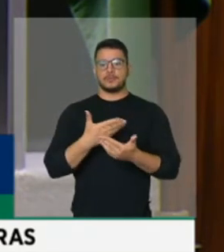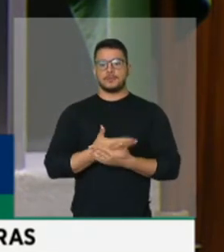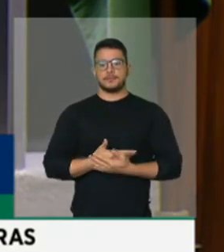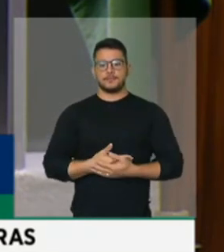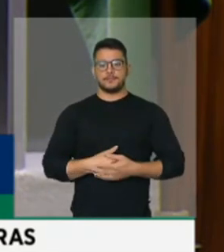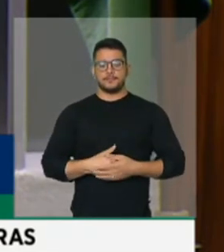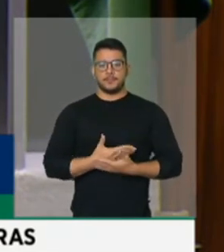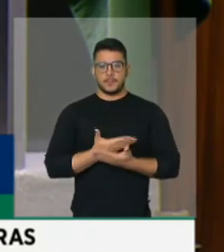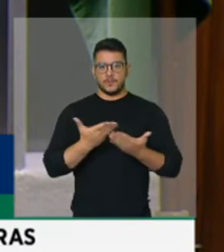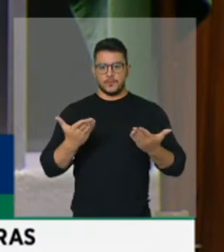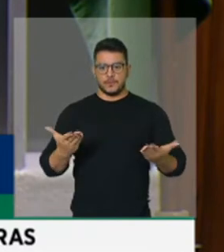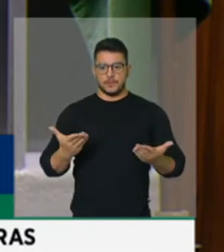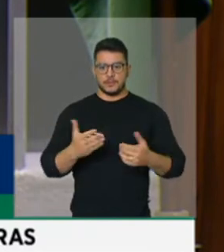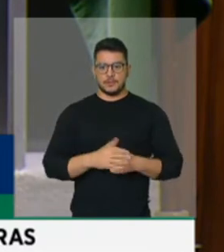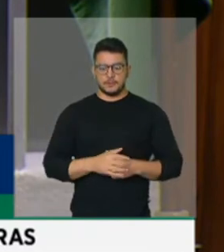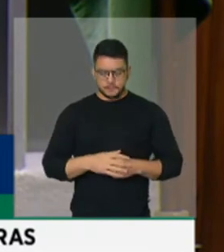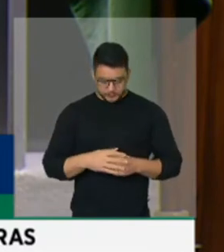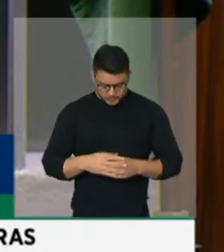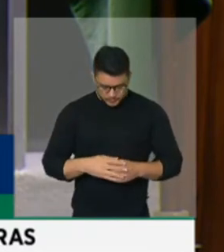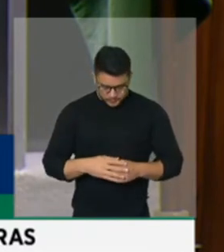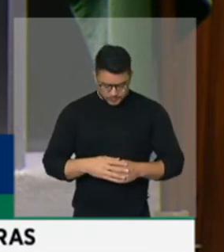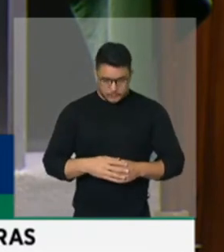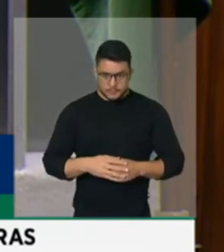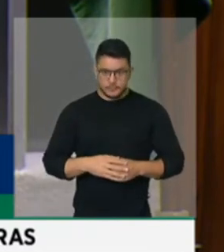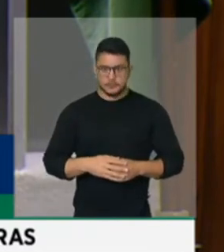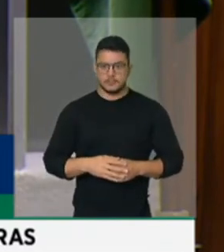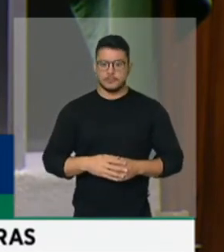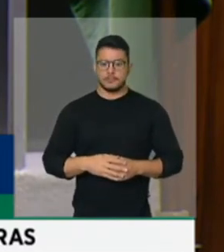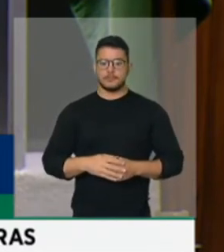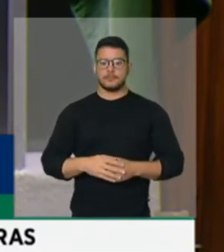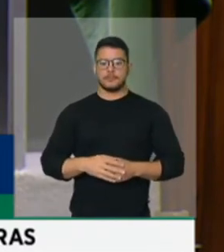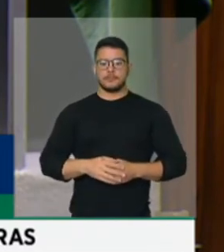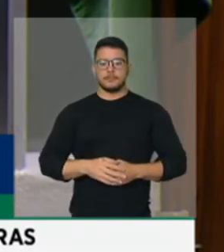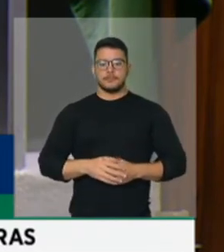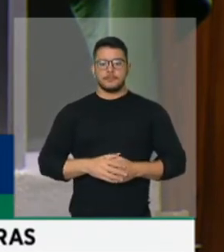ESTADO DE SANTA CATARINA. -- [DEPUTADO]: EU DESEJO, SENHOR PRESIDENTE, DE FORMA OBJETIVA FAZER AQUI